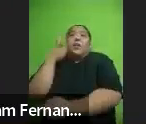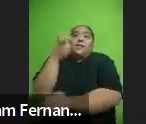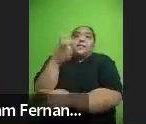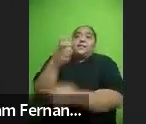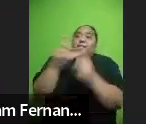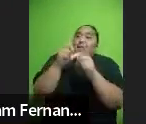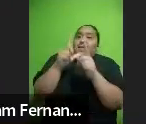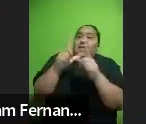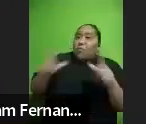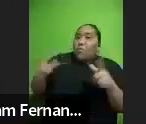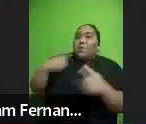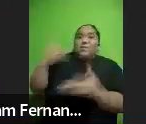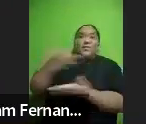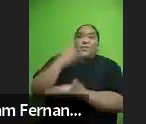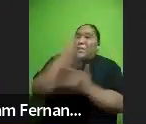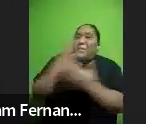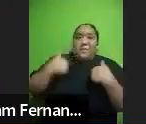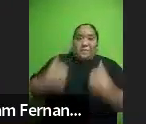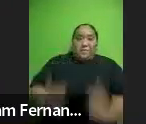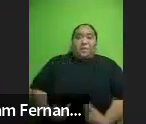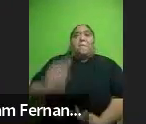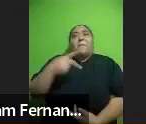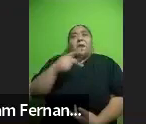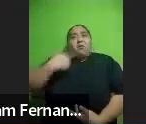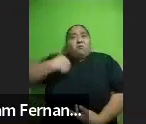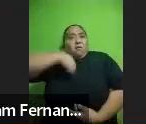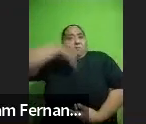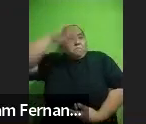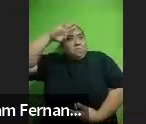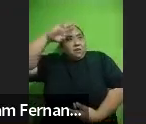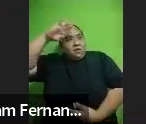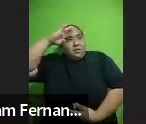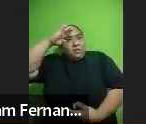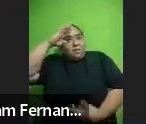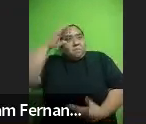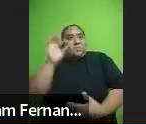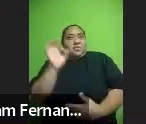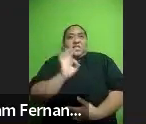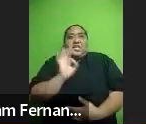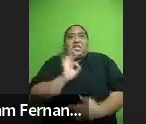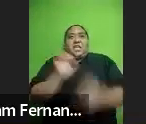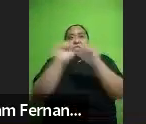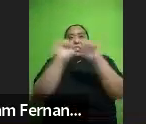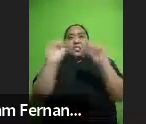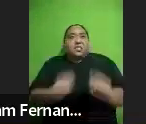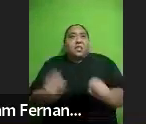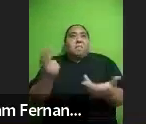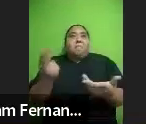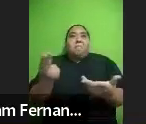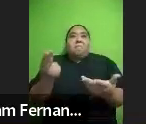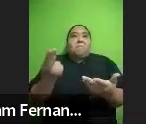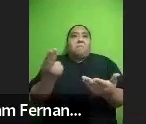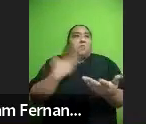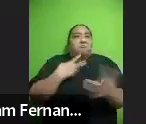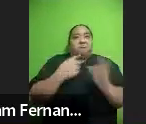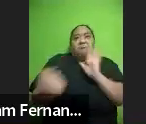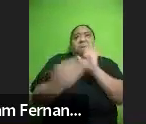capacidad. Pero capacidad. Pero si pensamos que el lenguaje más bien ien es como un es como un sistema de